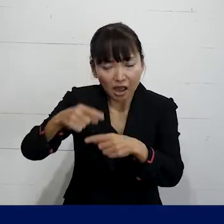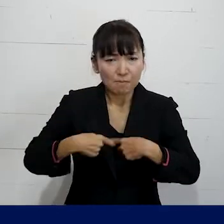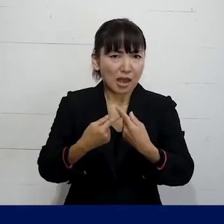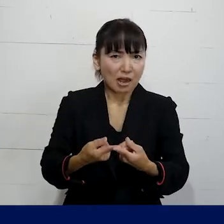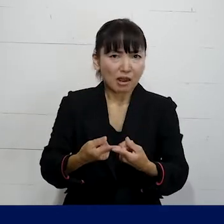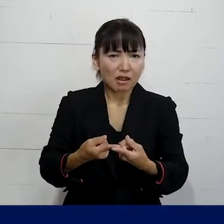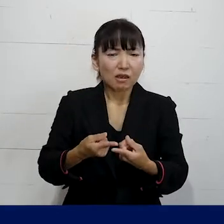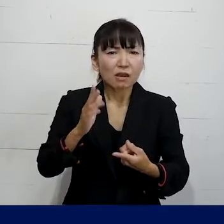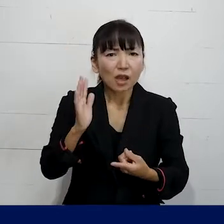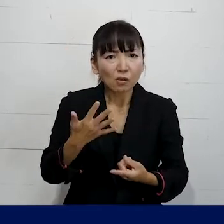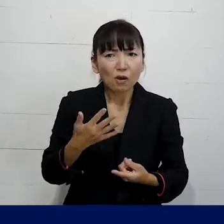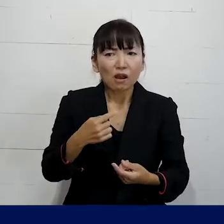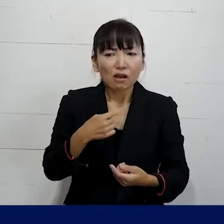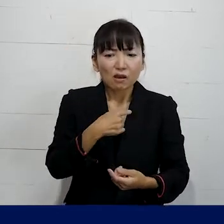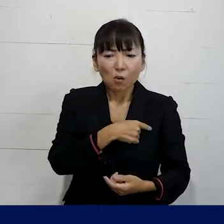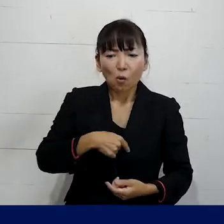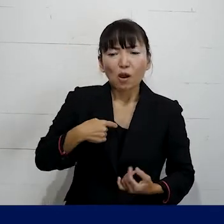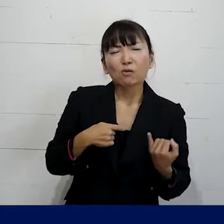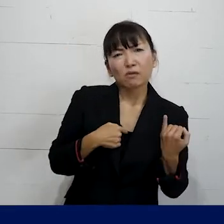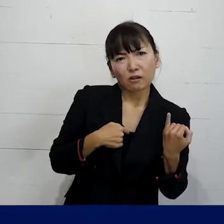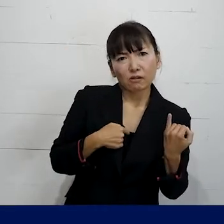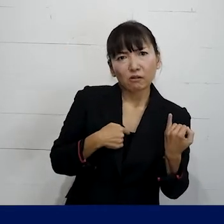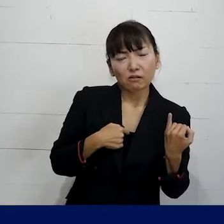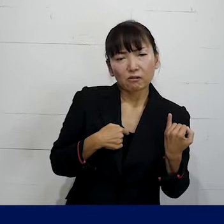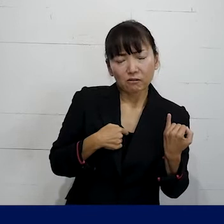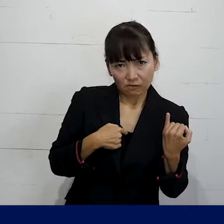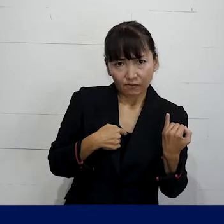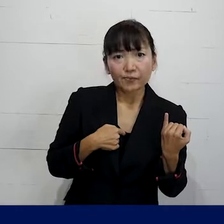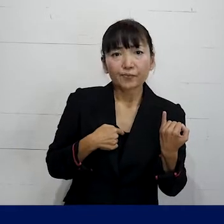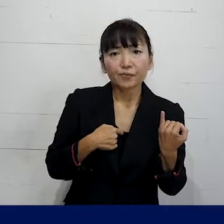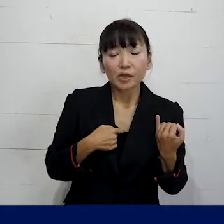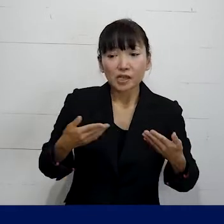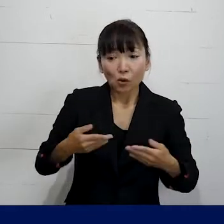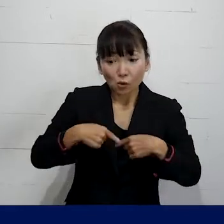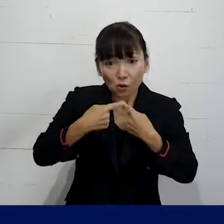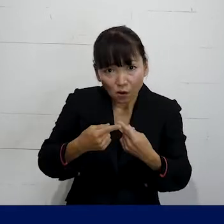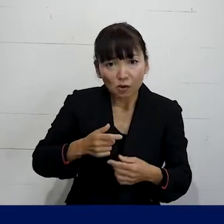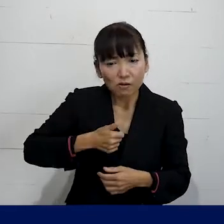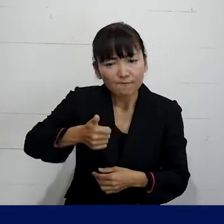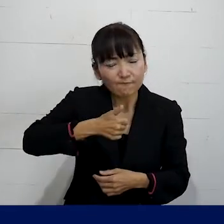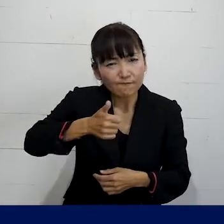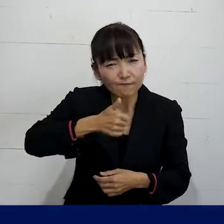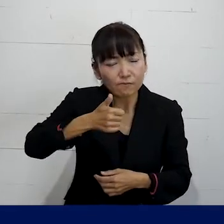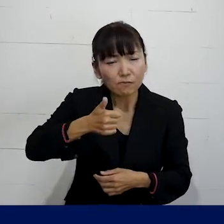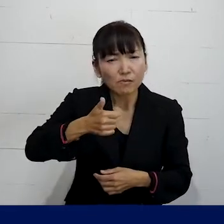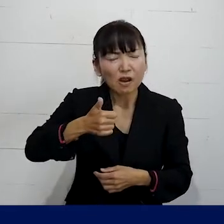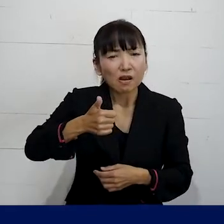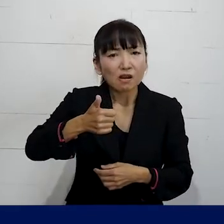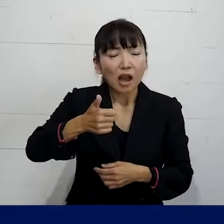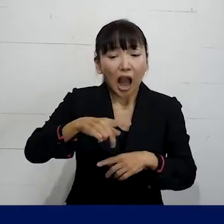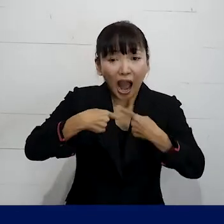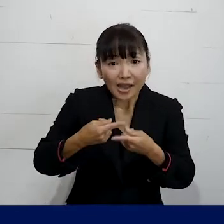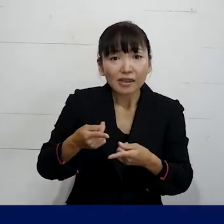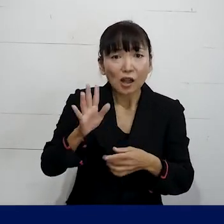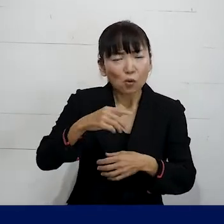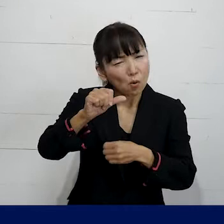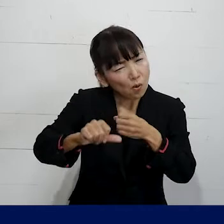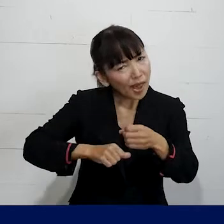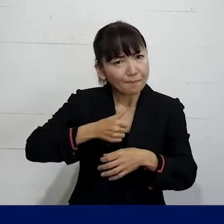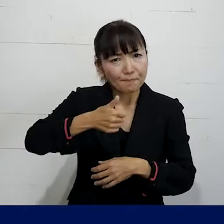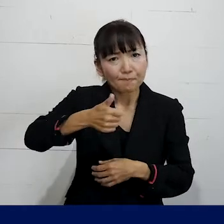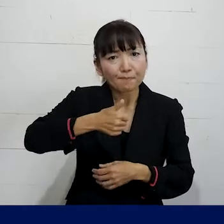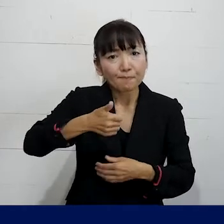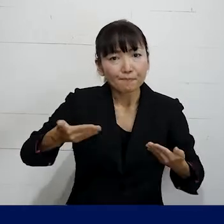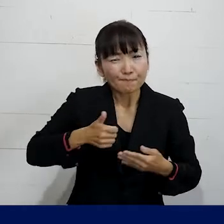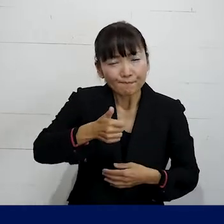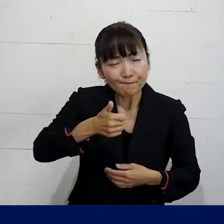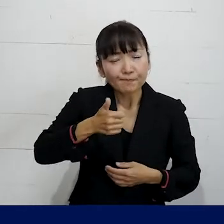自分は女性である人が 長い勤続の間に入社して5年経った後で